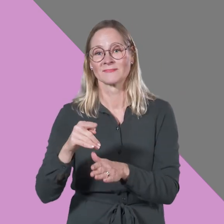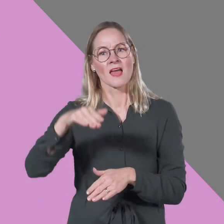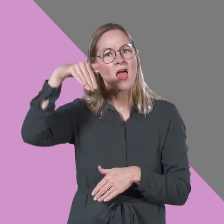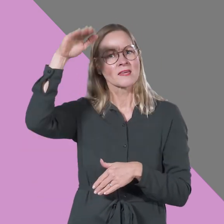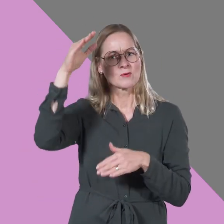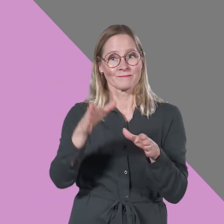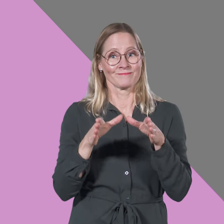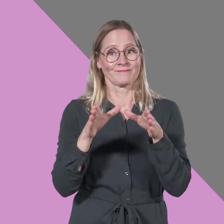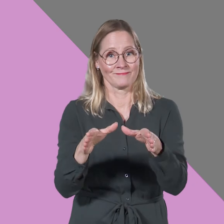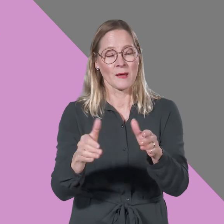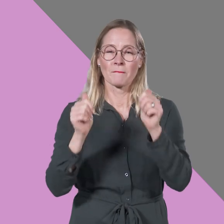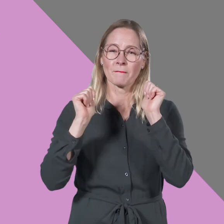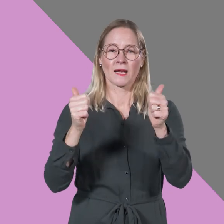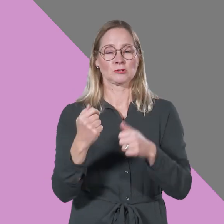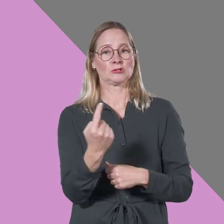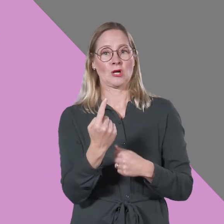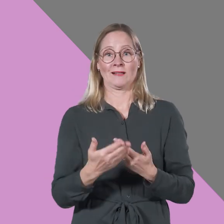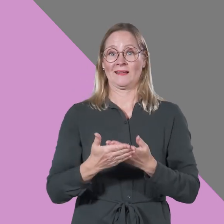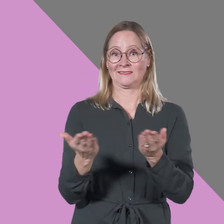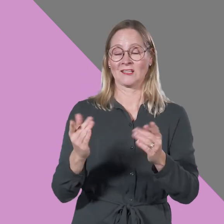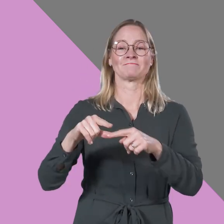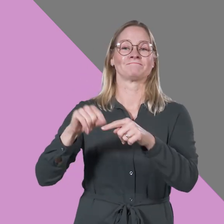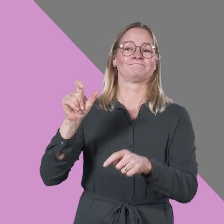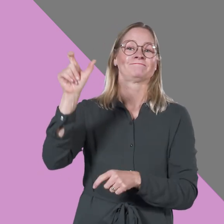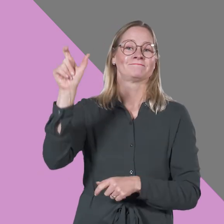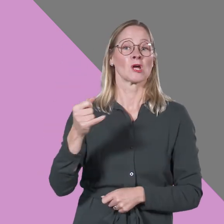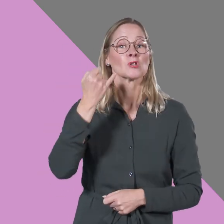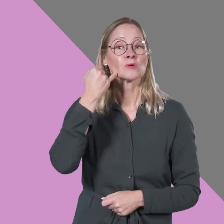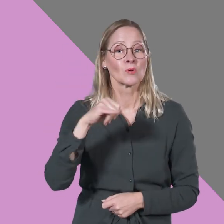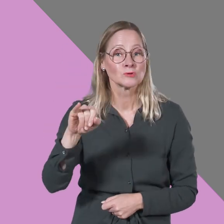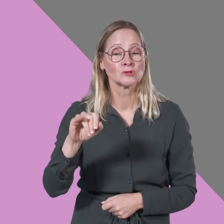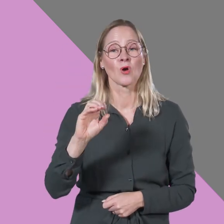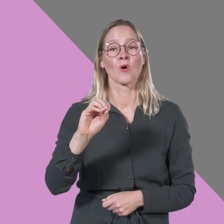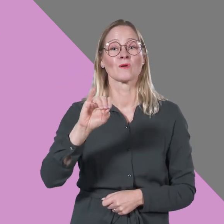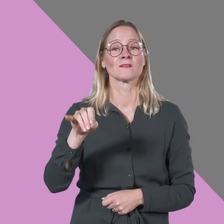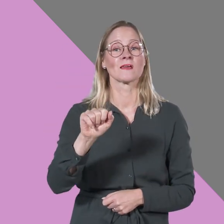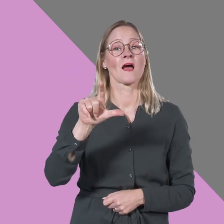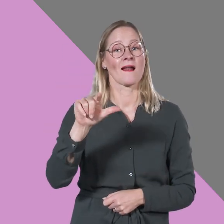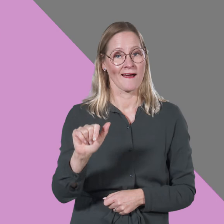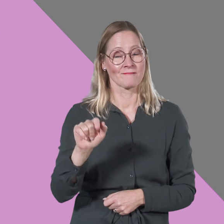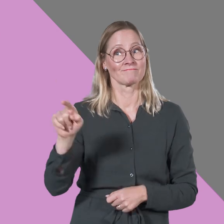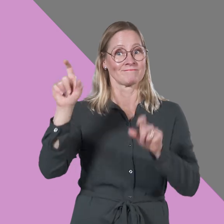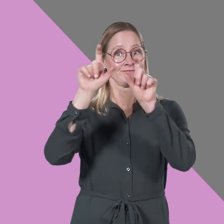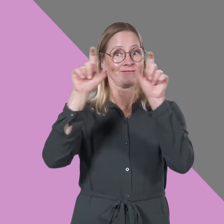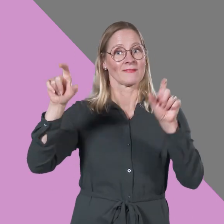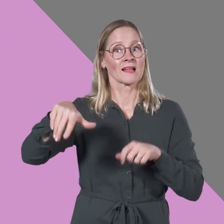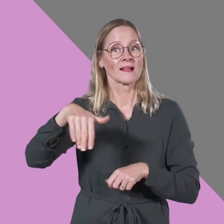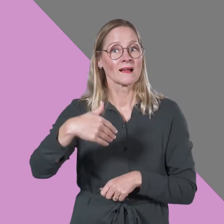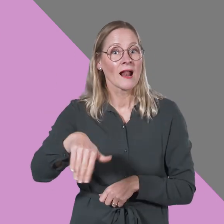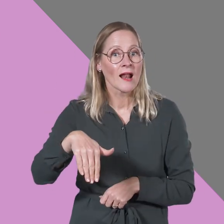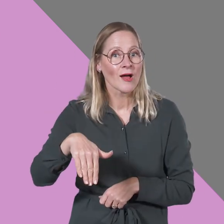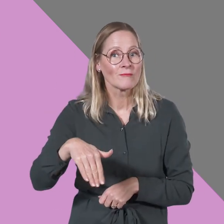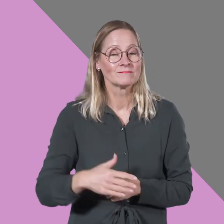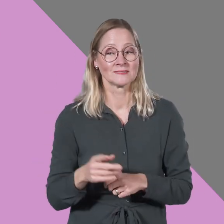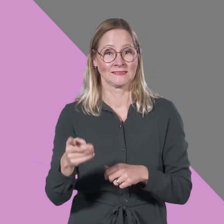Parhaaksi aikuisten kategorian soolo- esitykseksi valittiin Juuso Ojalan Kello, -